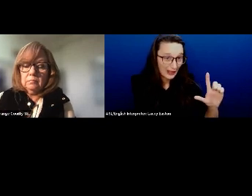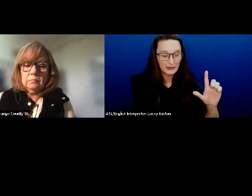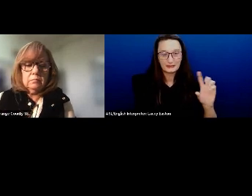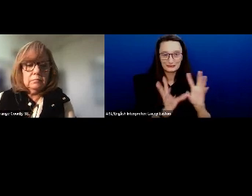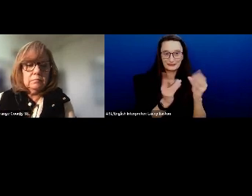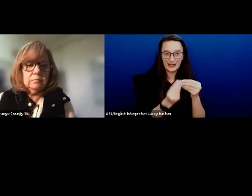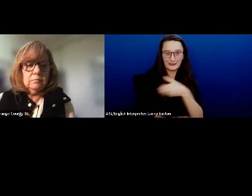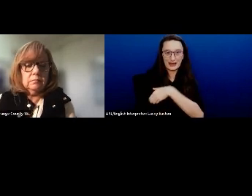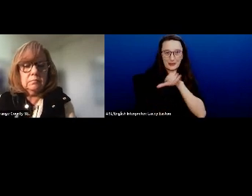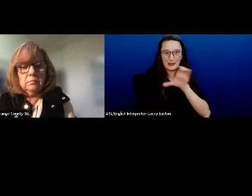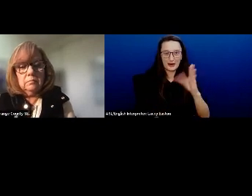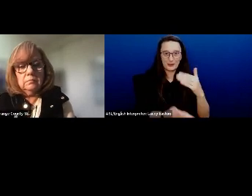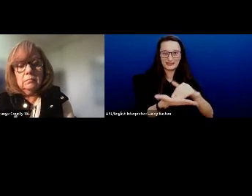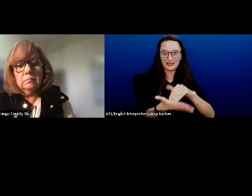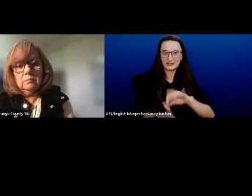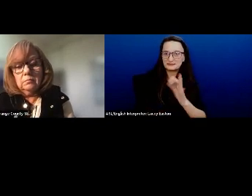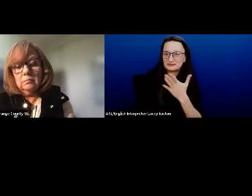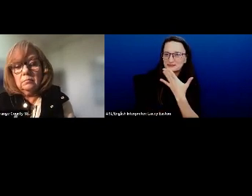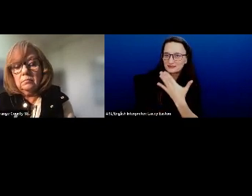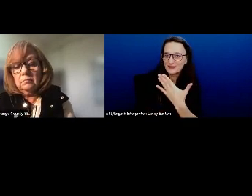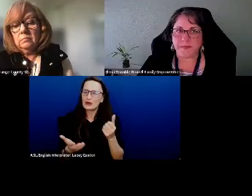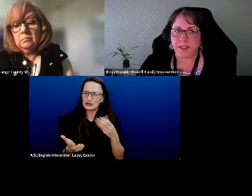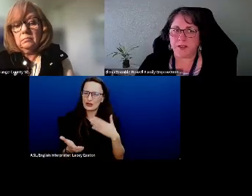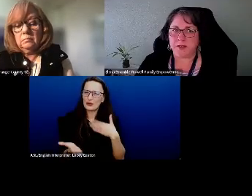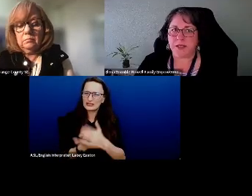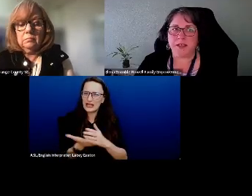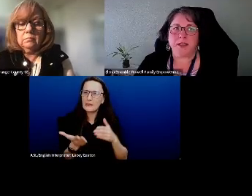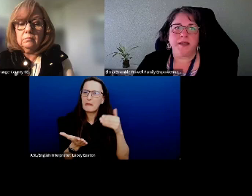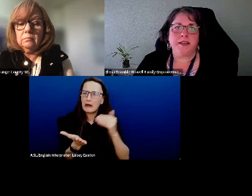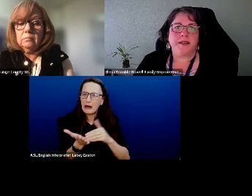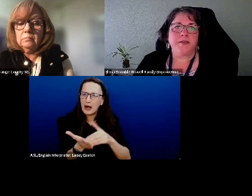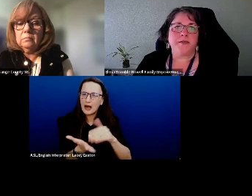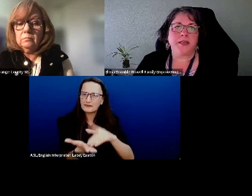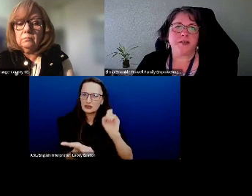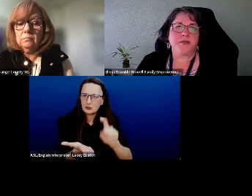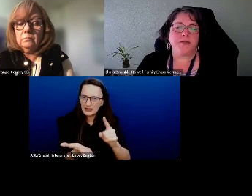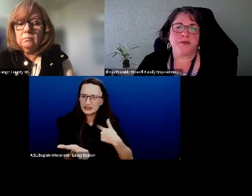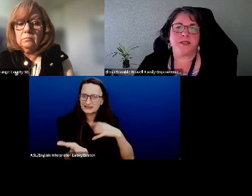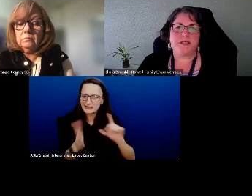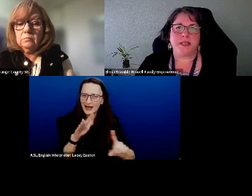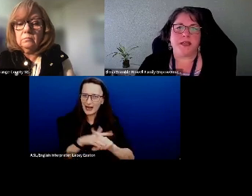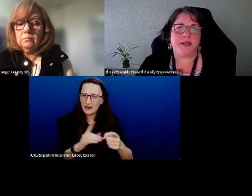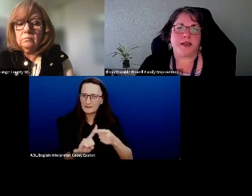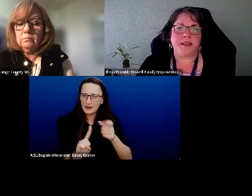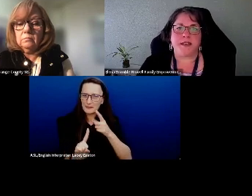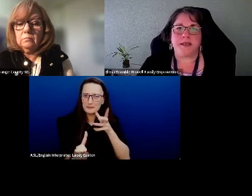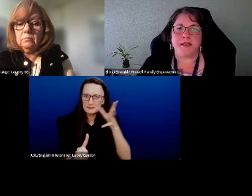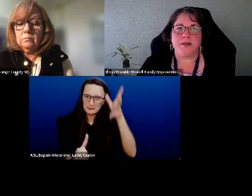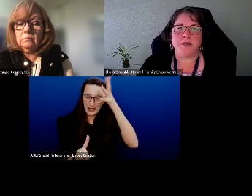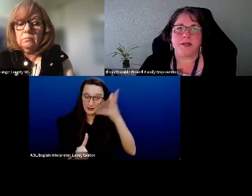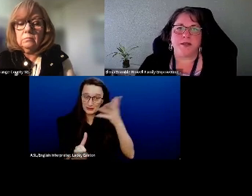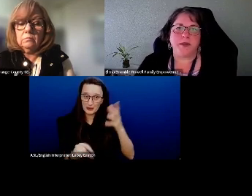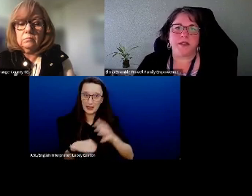la valoración o evaluación del distrito escolar, incluido su derecho a solicitar una evaluación